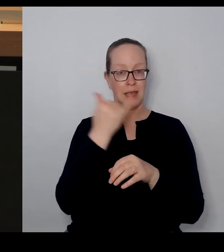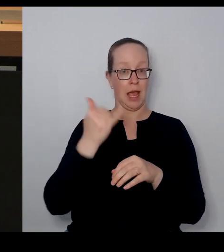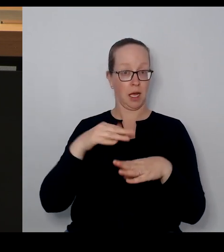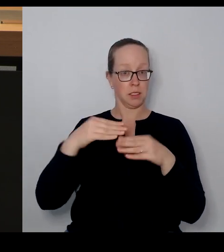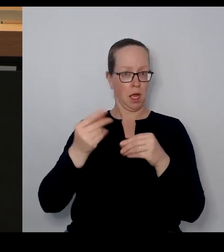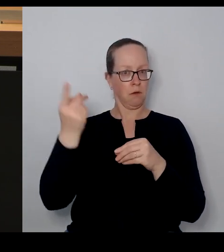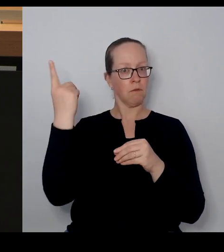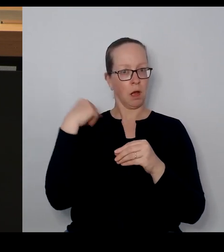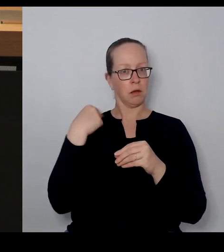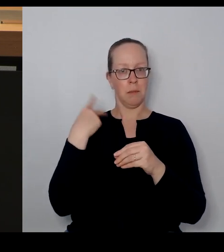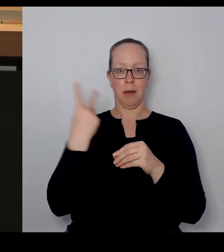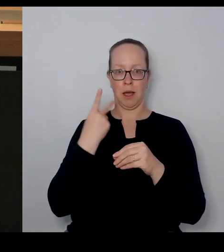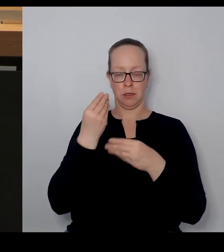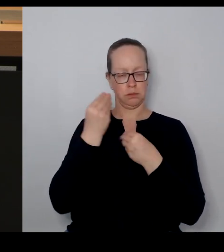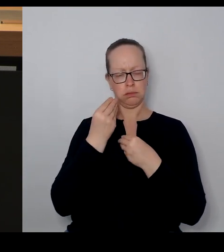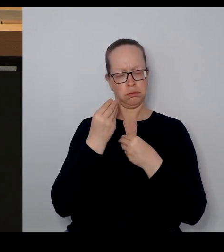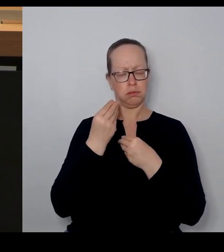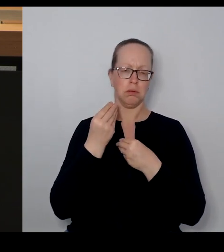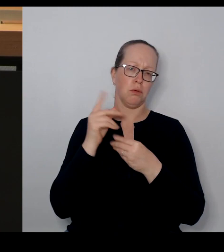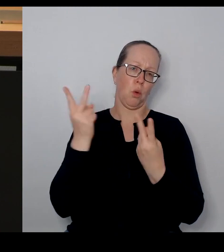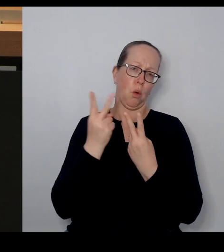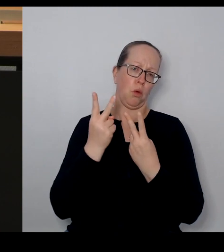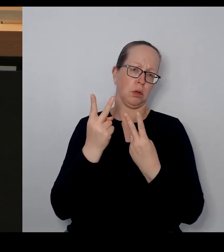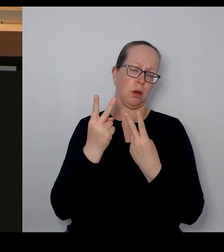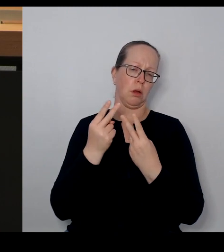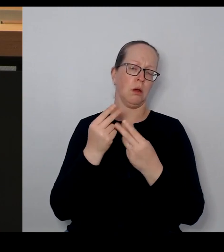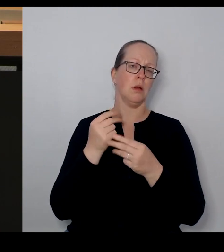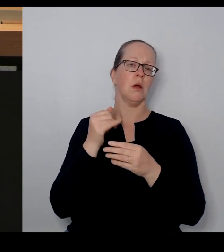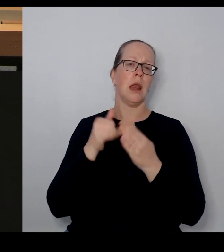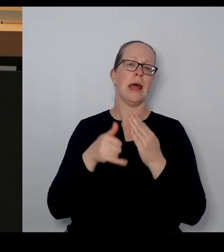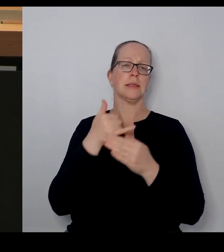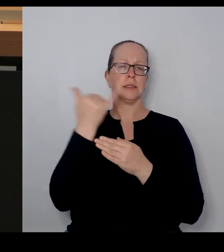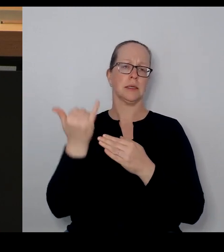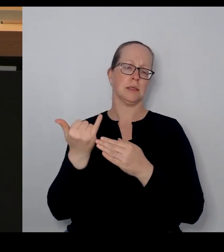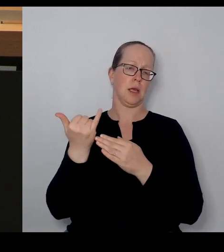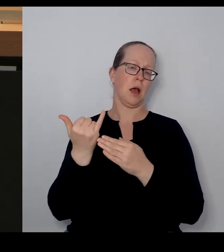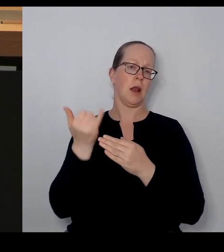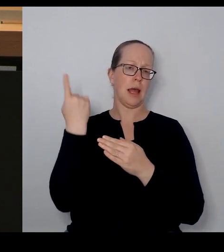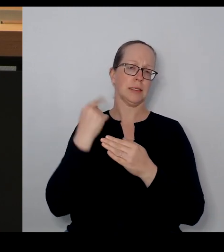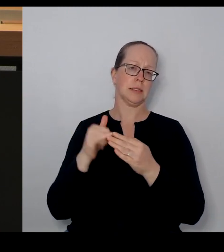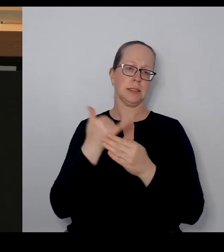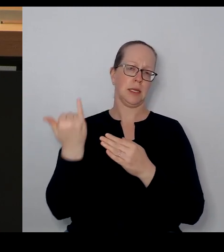über diese Fragen des Infrastrukturumbaus gesprochen und es ist völlig klar, dass die Wasserbetriebe als